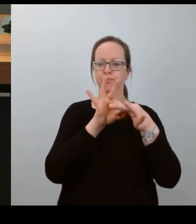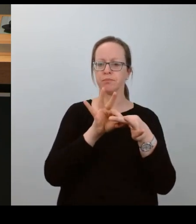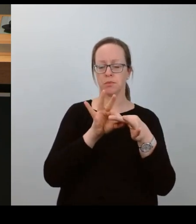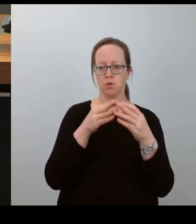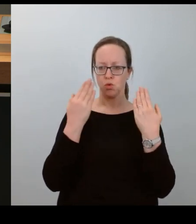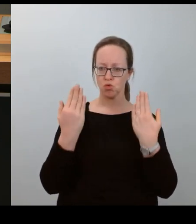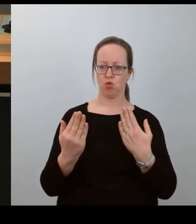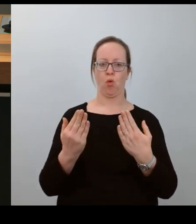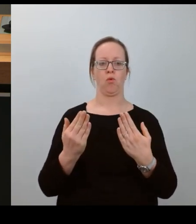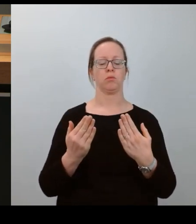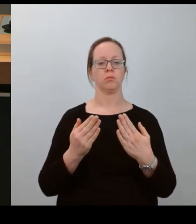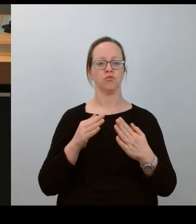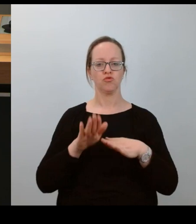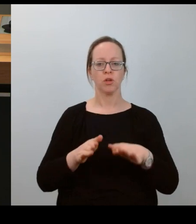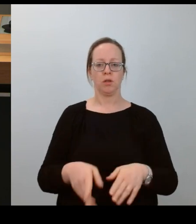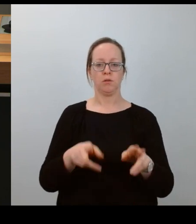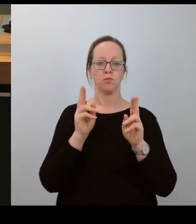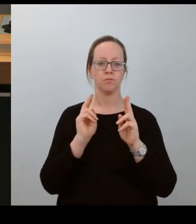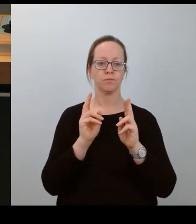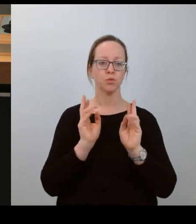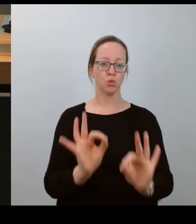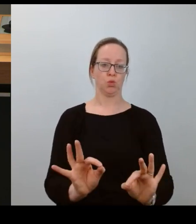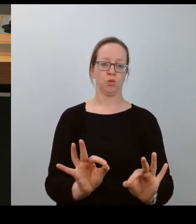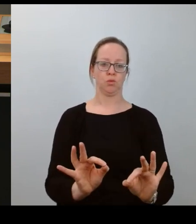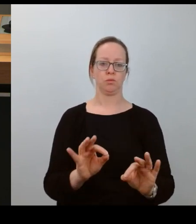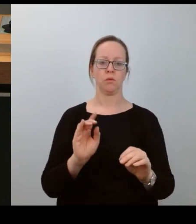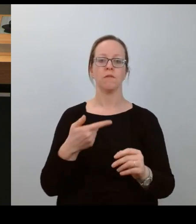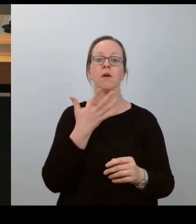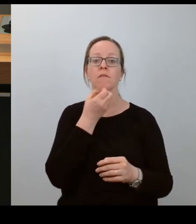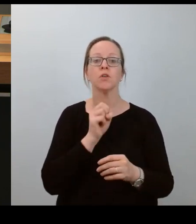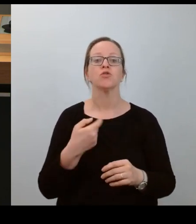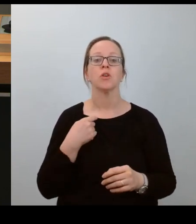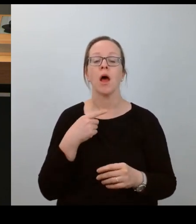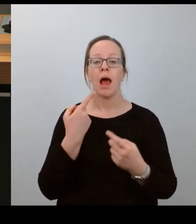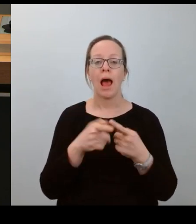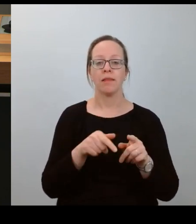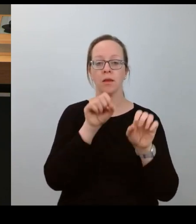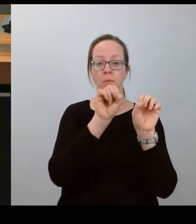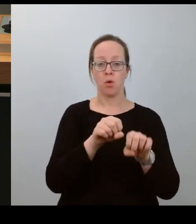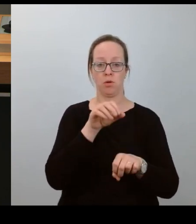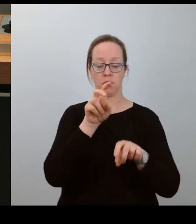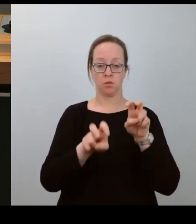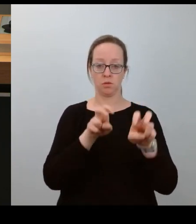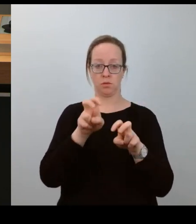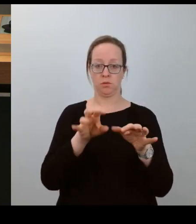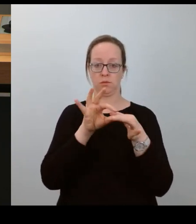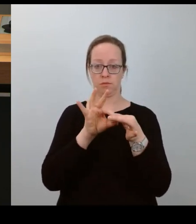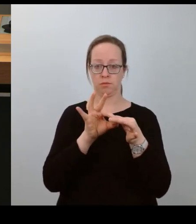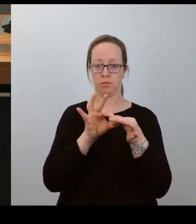ändern kann, wenn man Kleingartenflächen schützen kann. Wir wollen die Bebauungspläne in den Blick nehmen, wollen auch